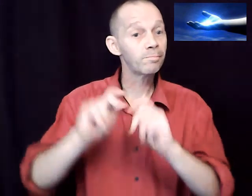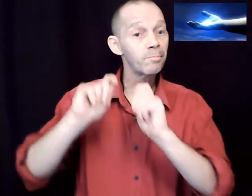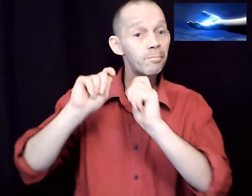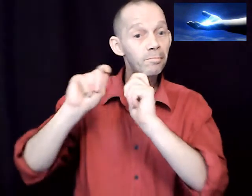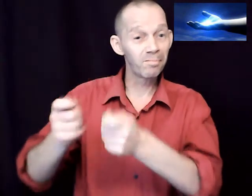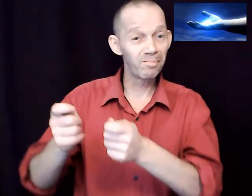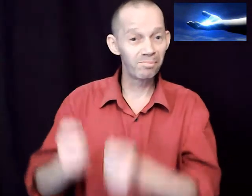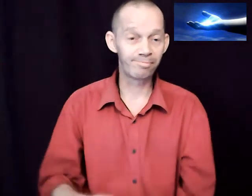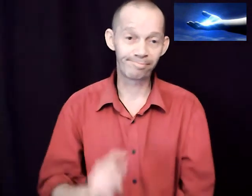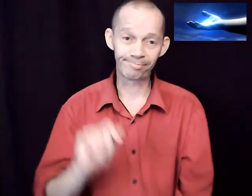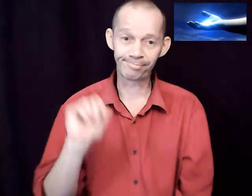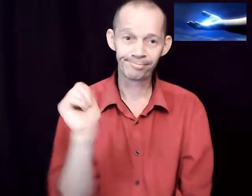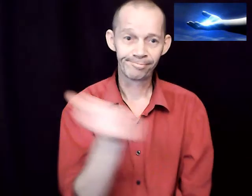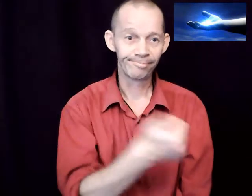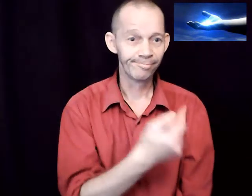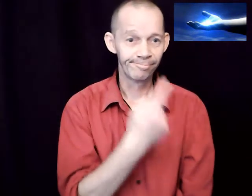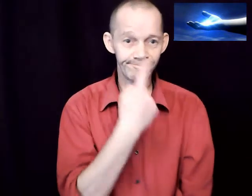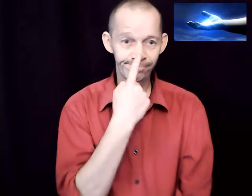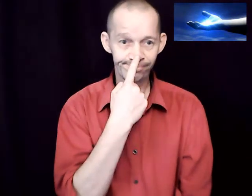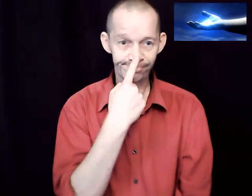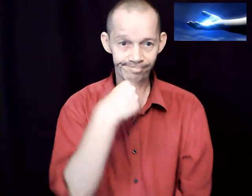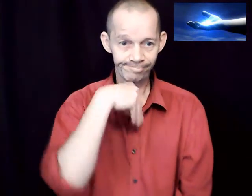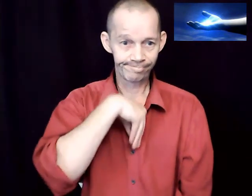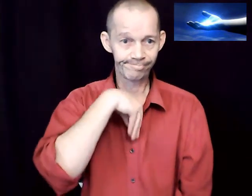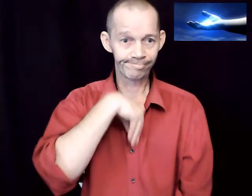Le nom qu'on lui donne que chacun ressent dans son coeur.